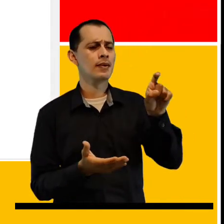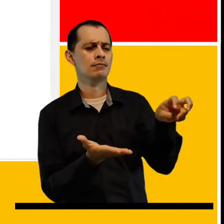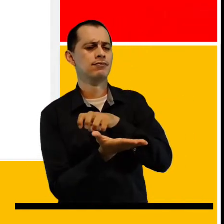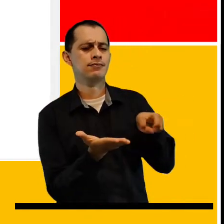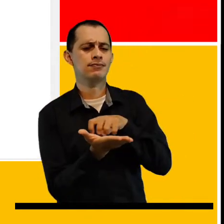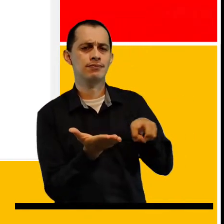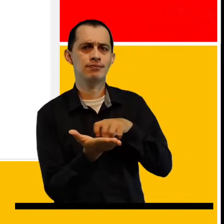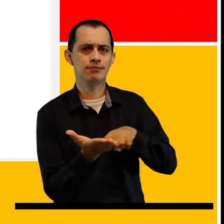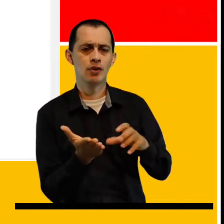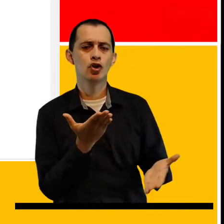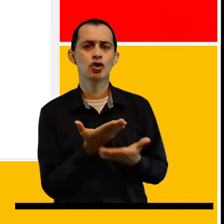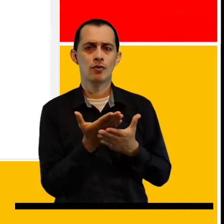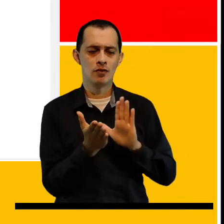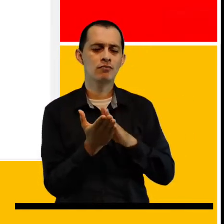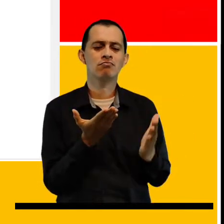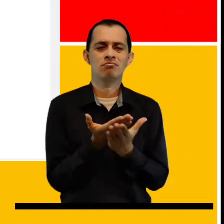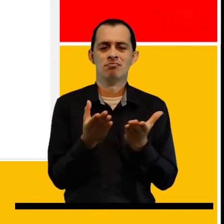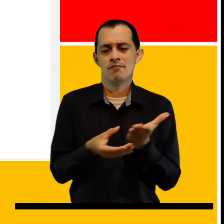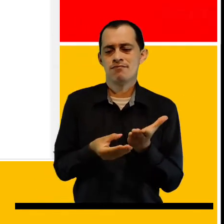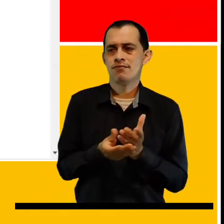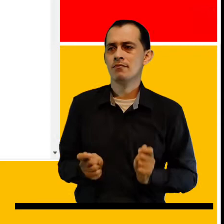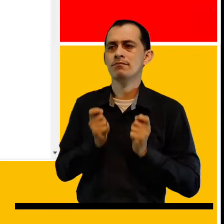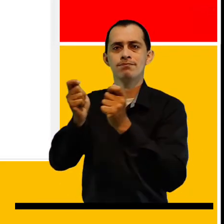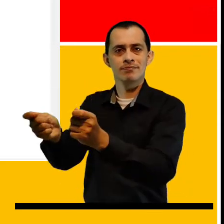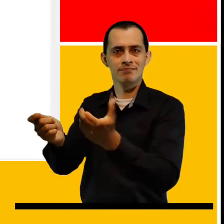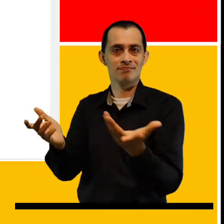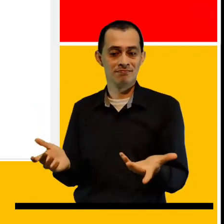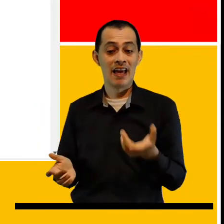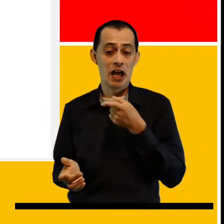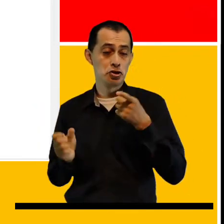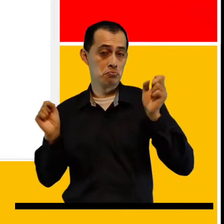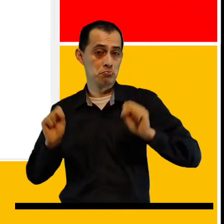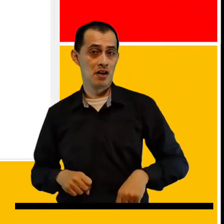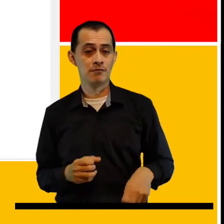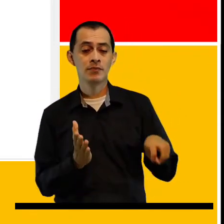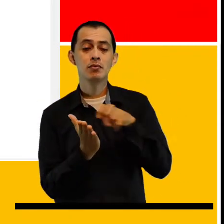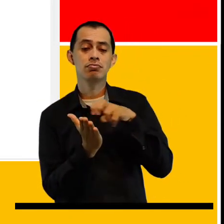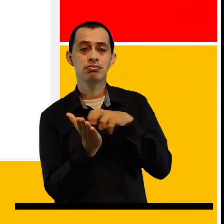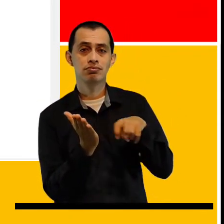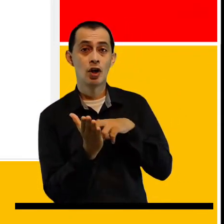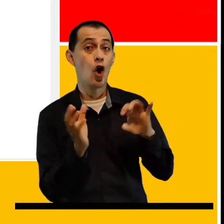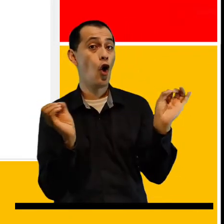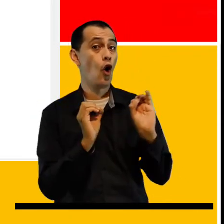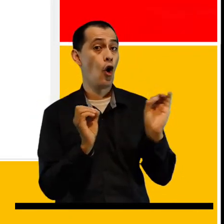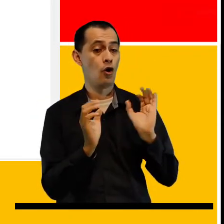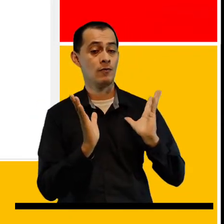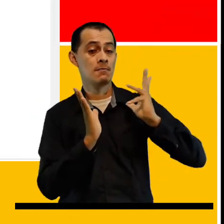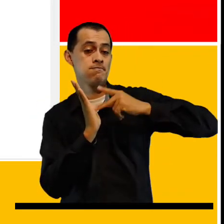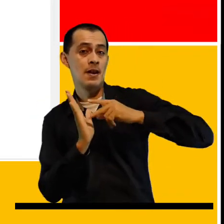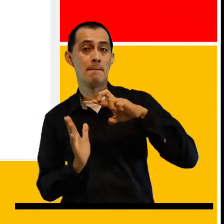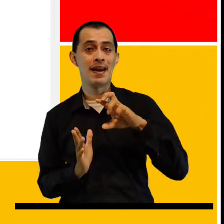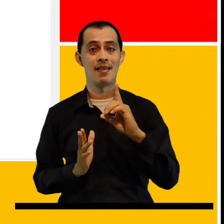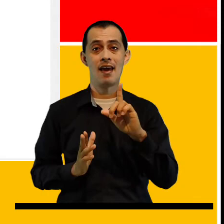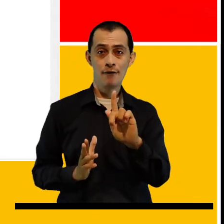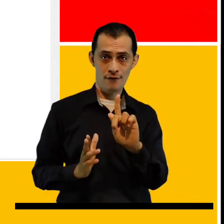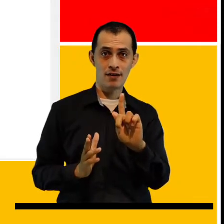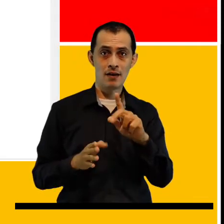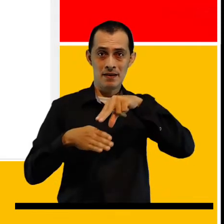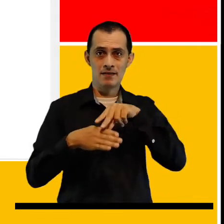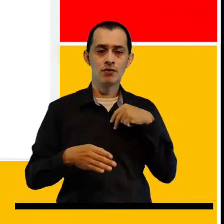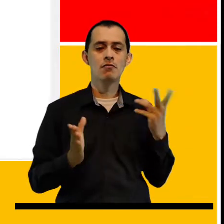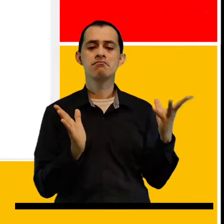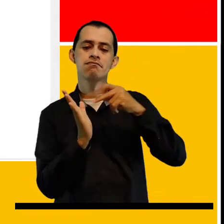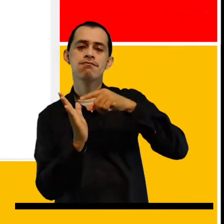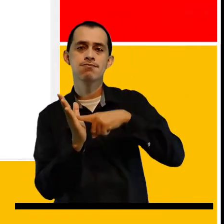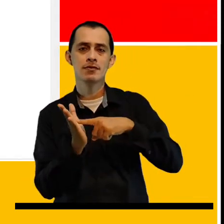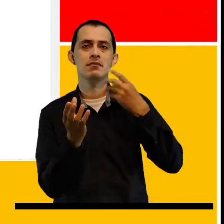opción, ustedes pueden generar una versión digital guardada en PDF o también pueden